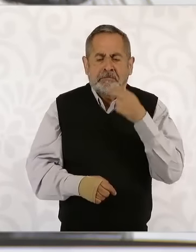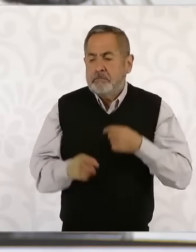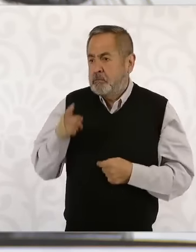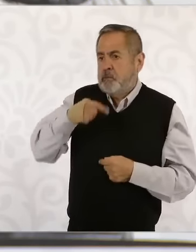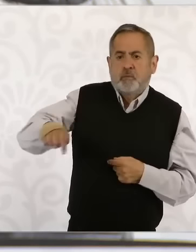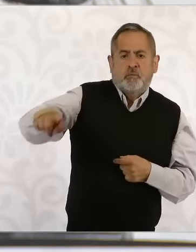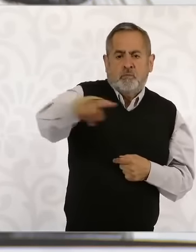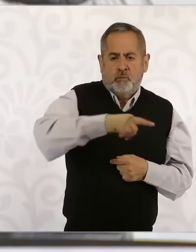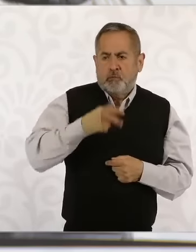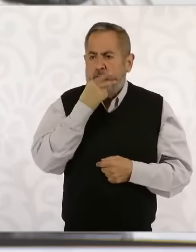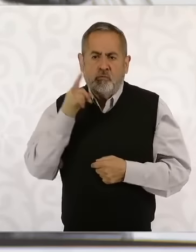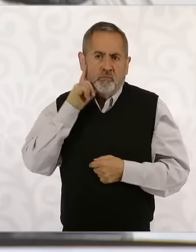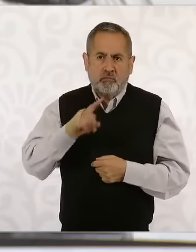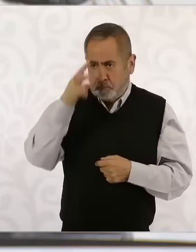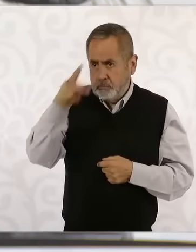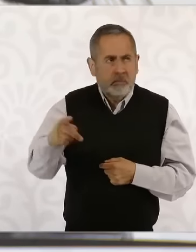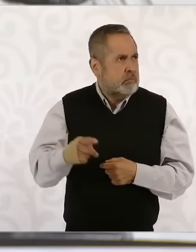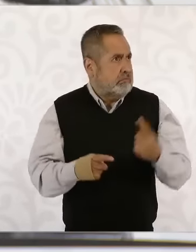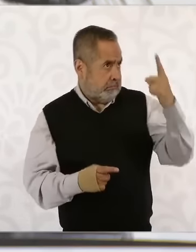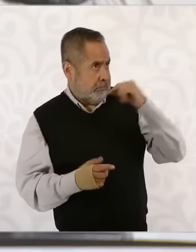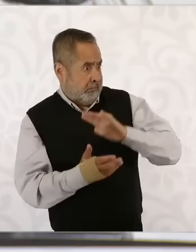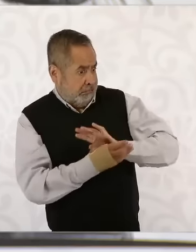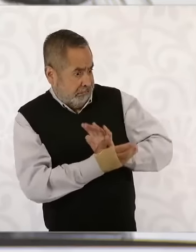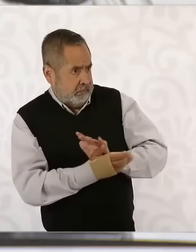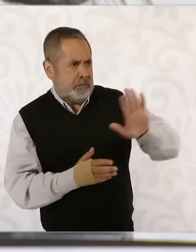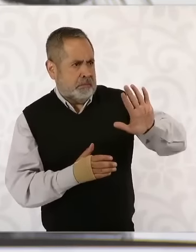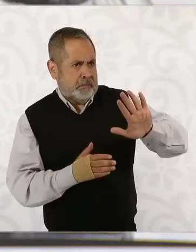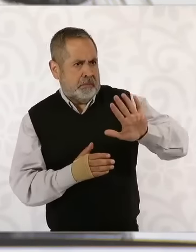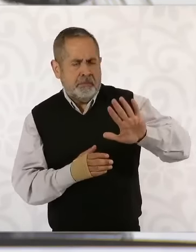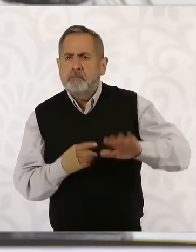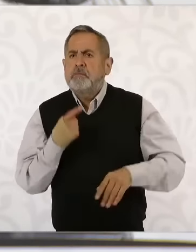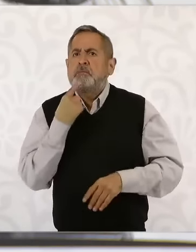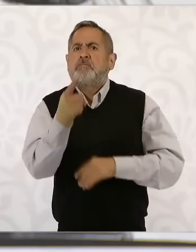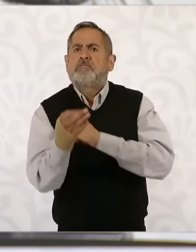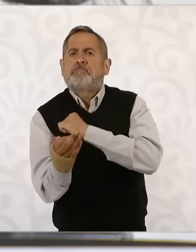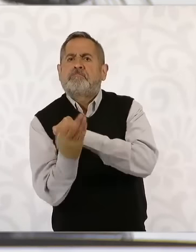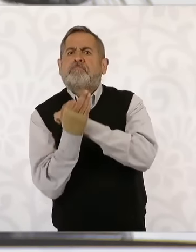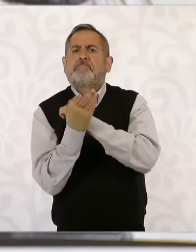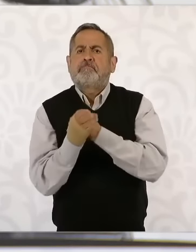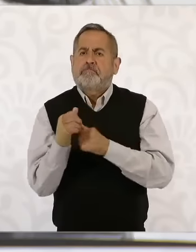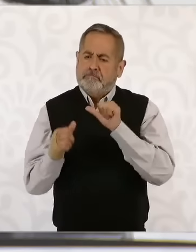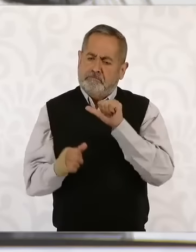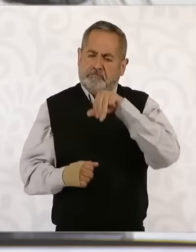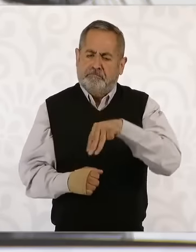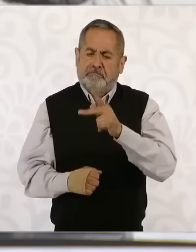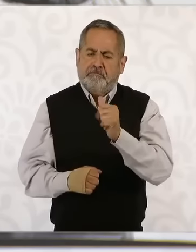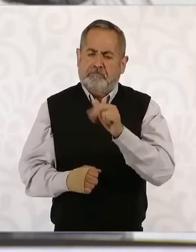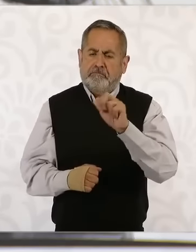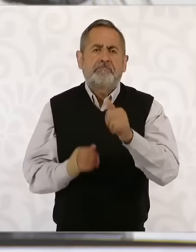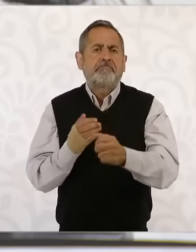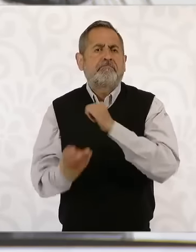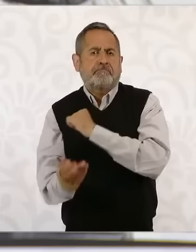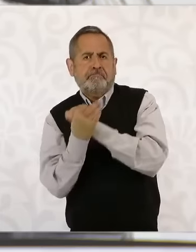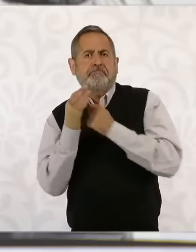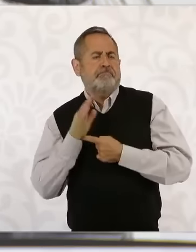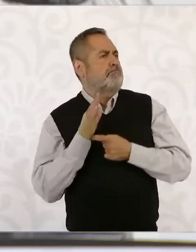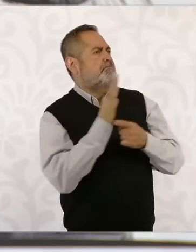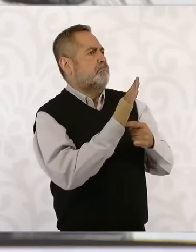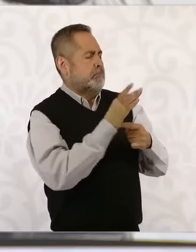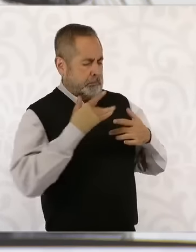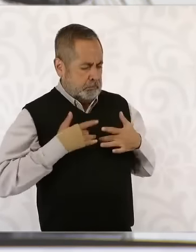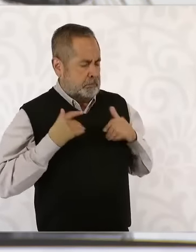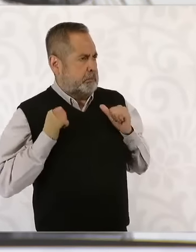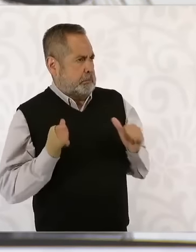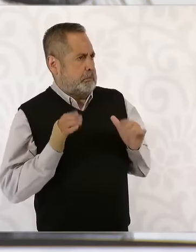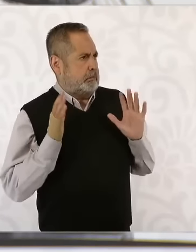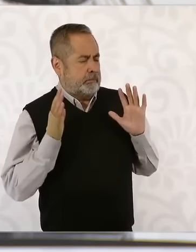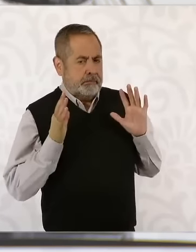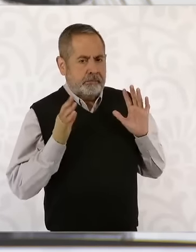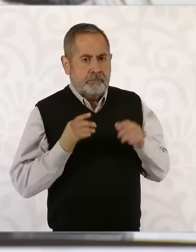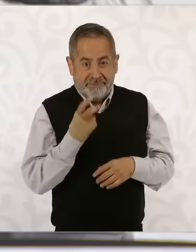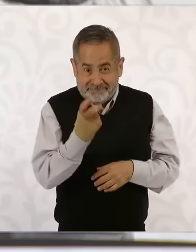nuestros derechos a través de la historia. Y esta institución, por supuesto, que ni se limita,